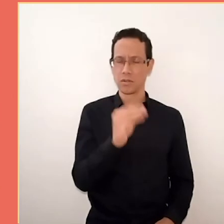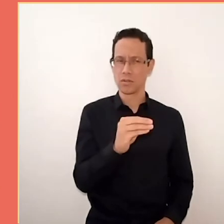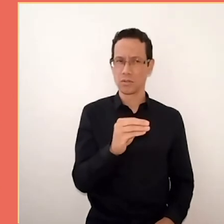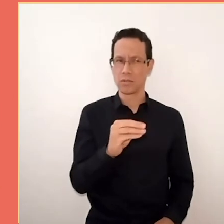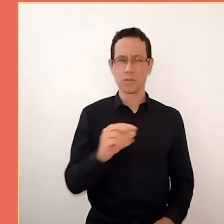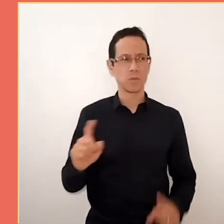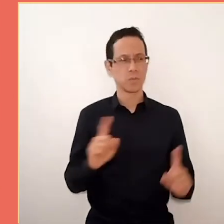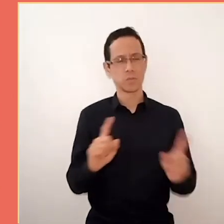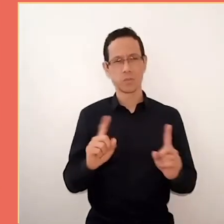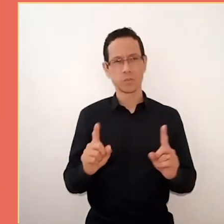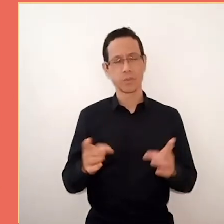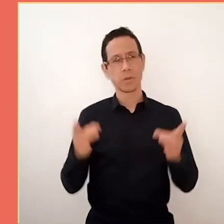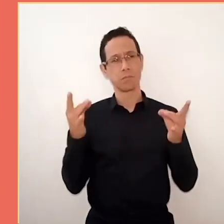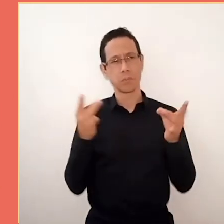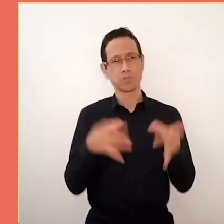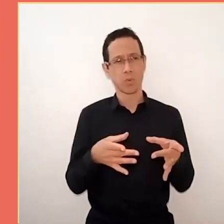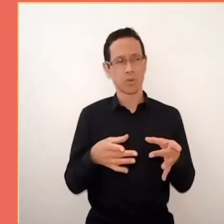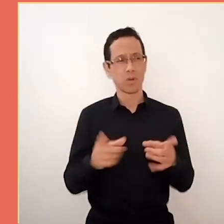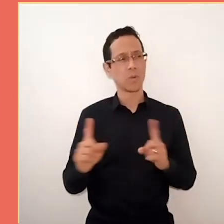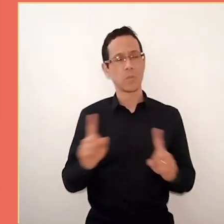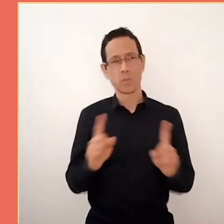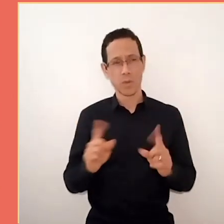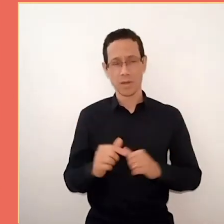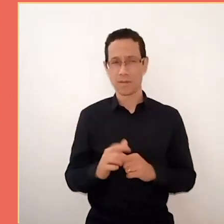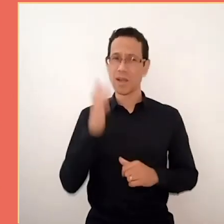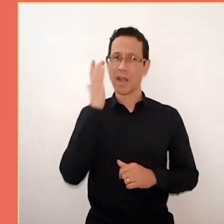Ou abandono, muitas vezes a gente acha que tem muita liberdade